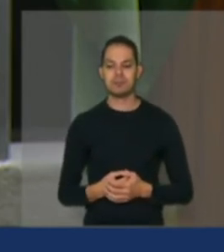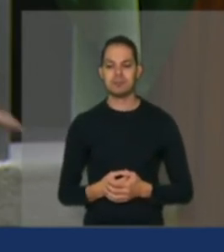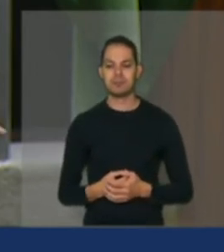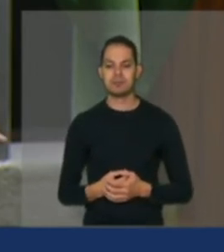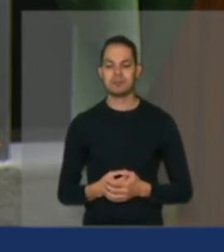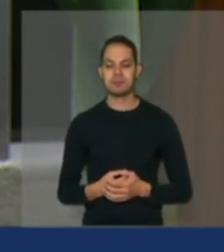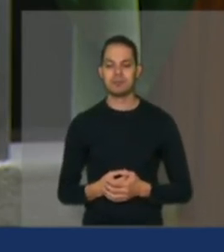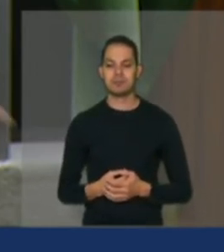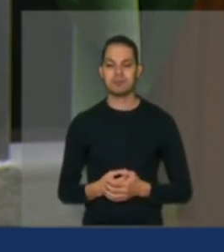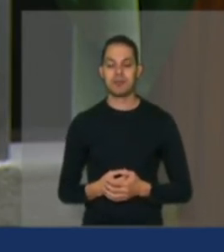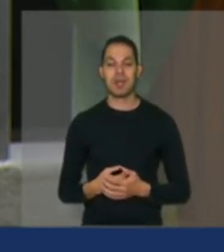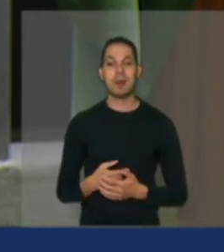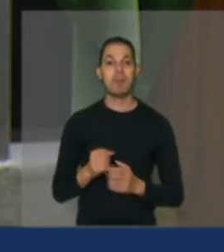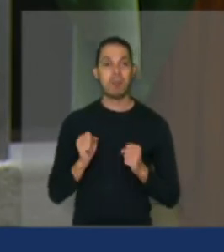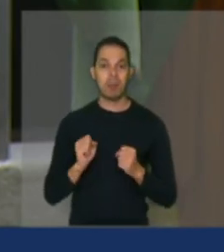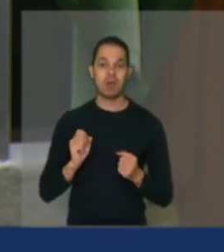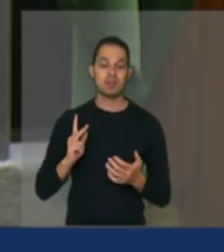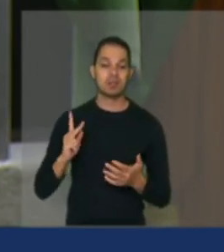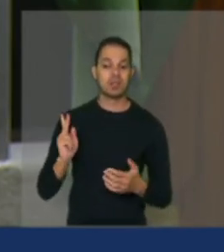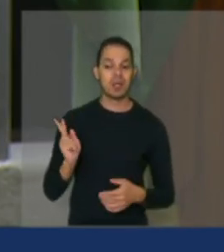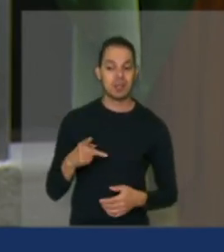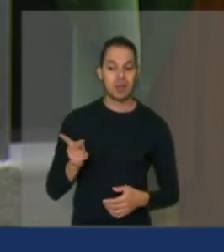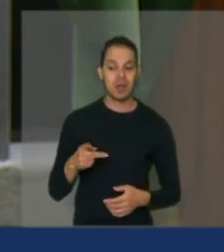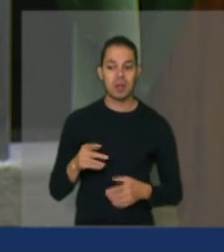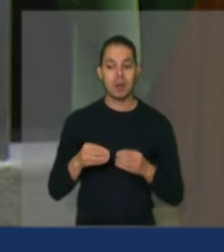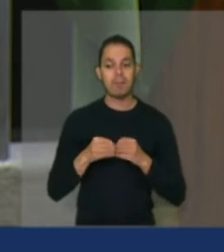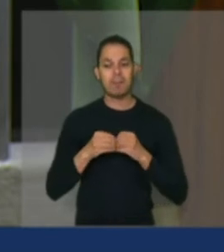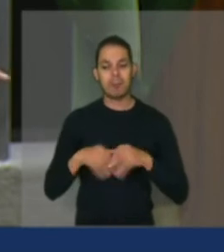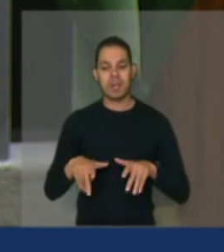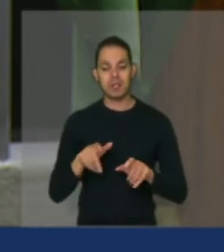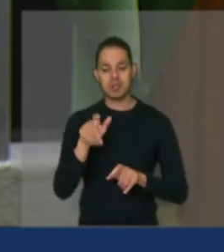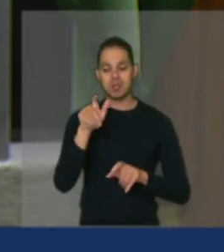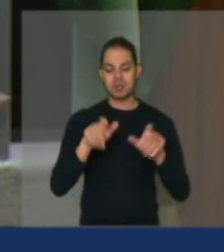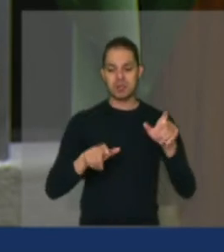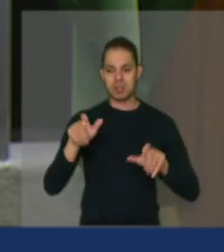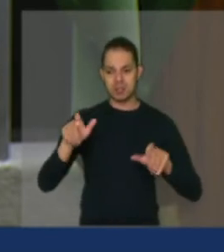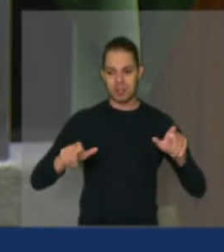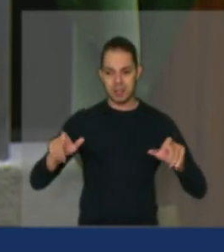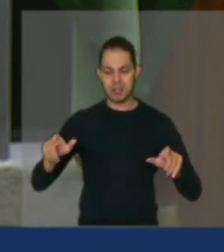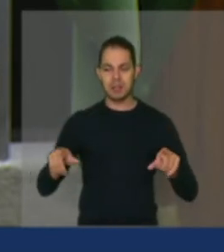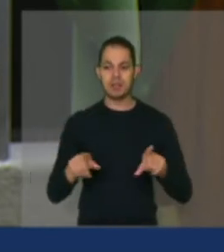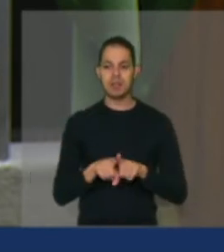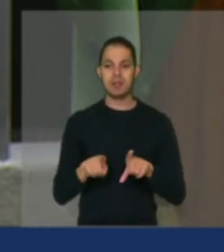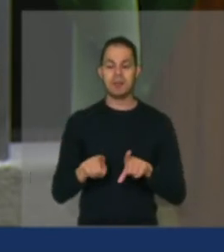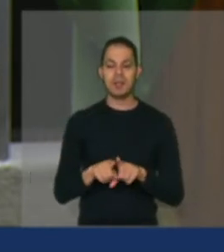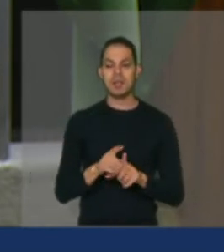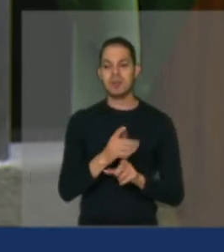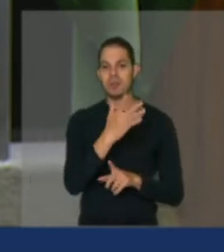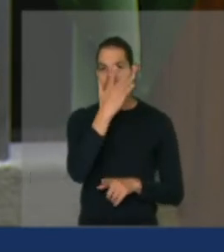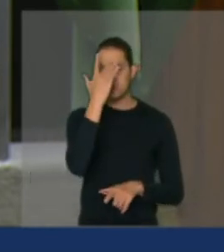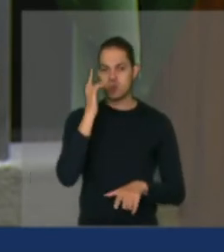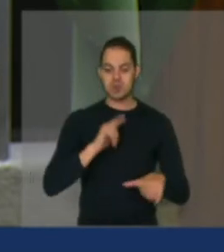UM GRANDE ERRO PREJUDICANDO AS PESSOAS E QUEM TAMBÉM EXERCE ATIVIDADE ECONÔMICA. O SENHOR PRESIDENTE ERA ISSO QUE EU TINHA A DIZER E SOLICITO QUE A